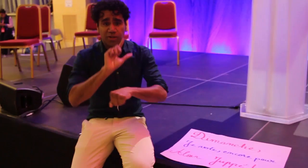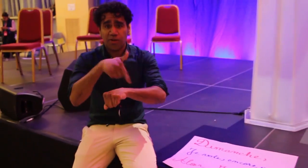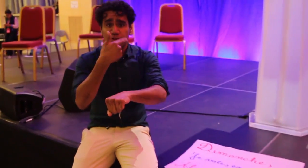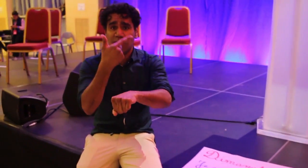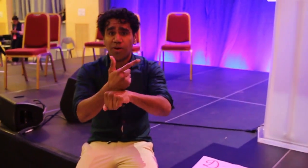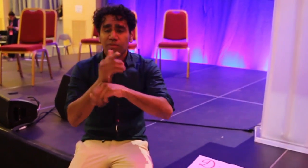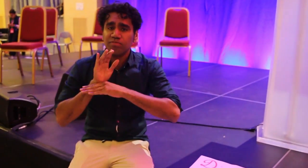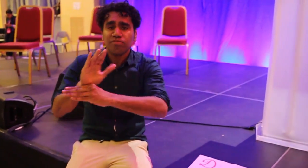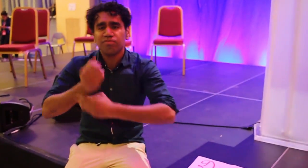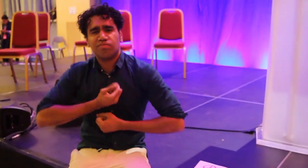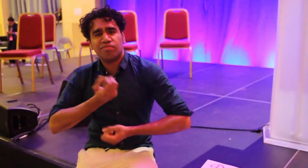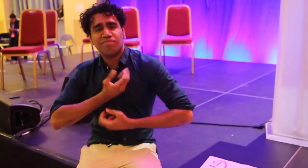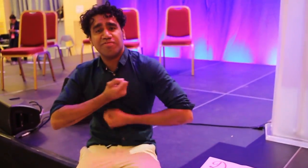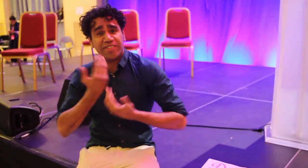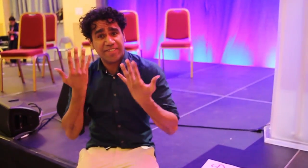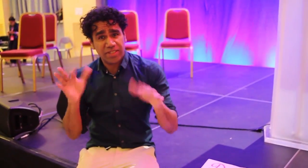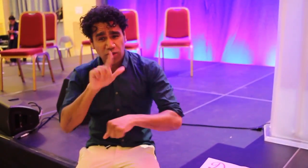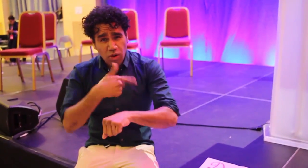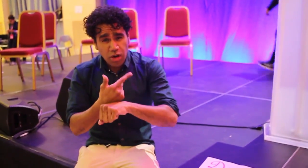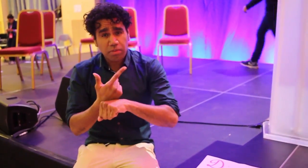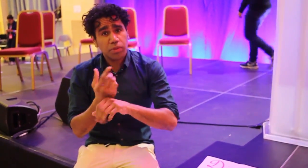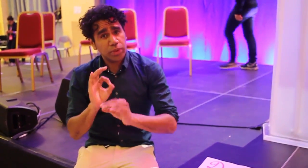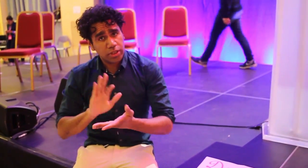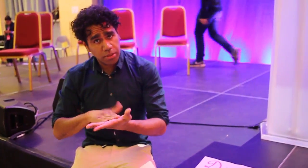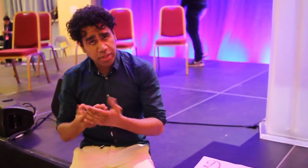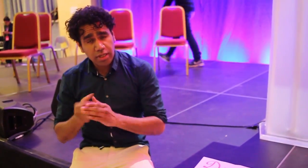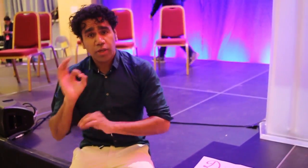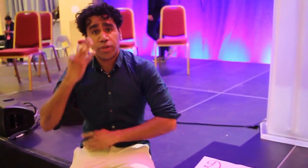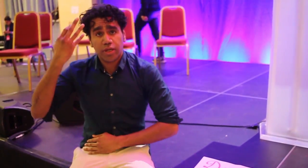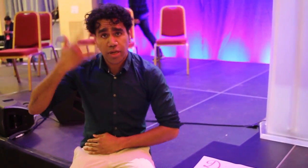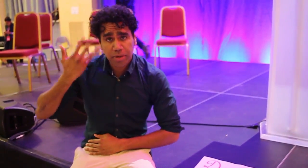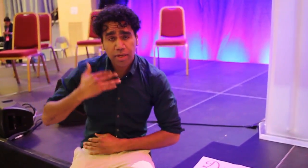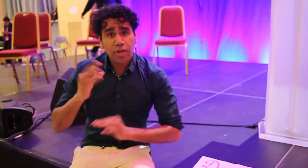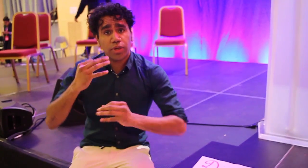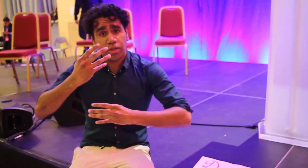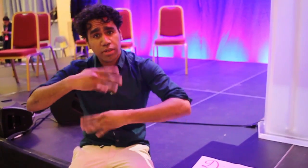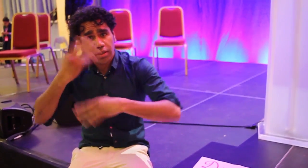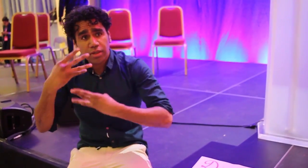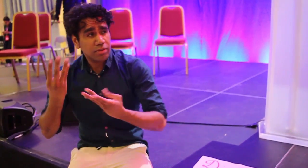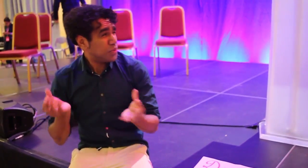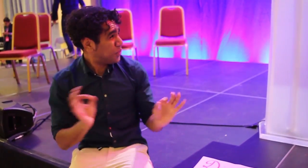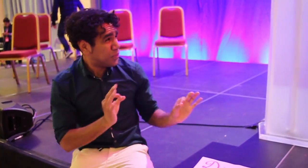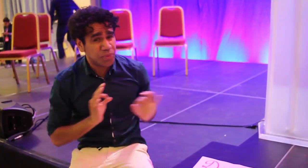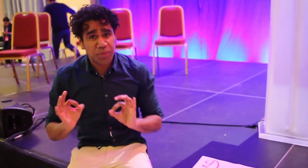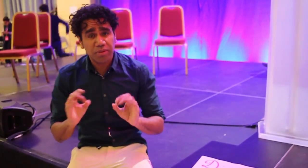Voilà, deux heures de discours ont eu lieu… sans interprète, sans LPC (langage parlé complété), sans transcription écrite…